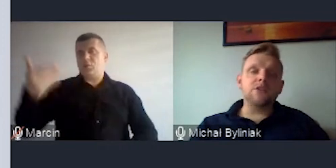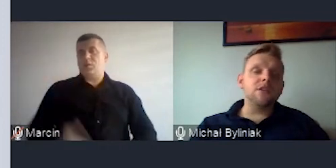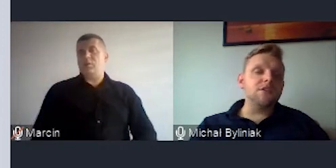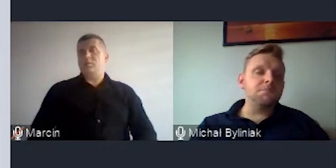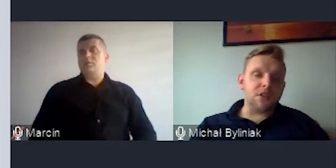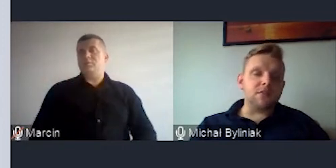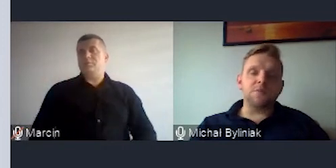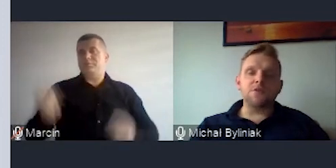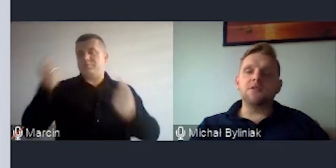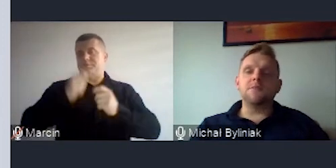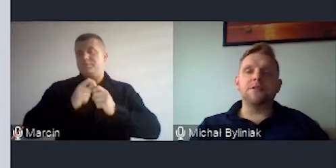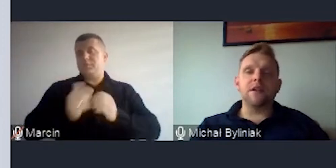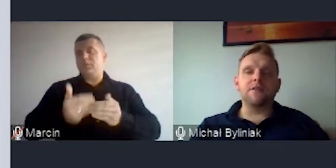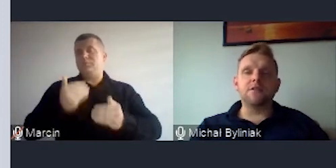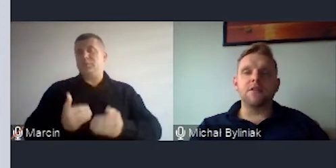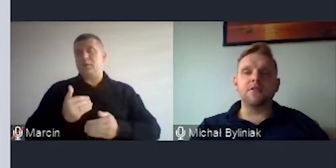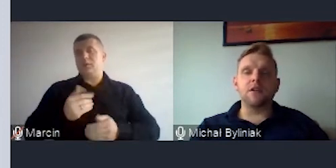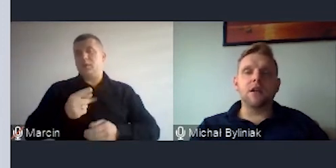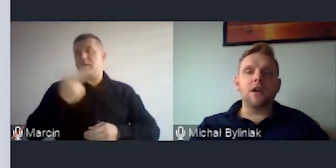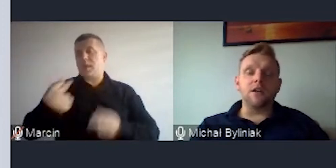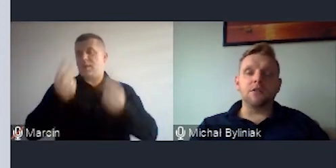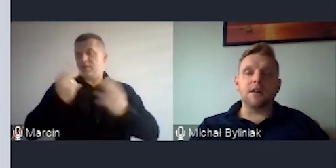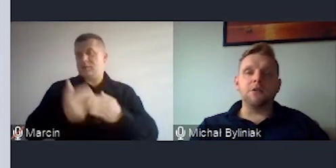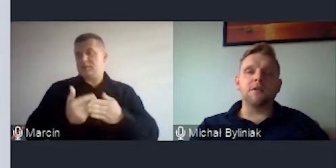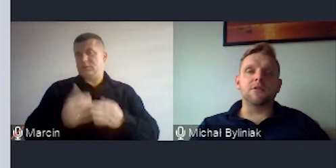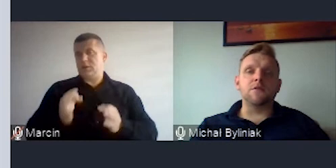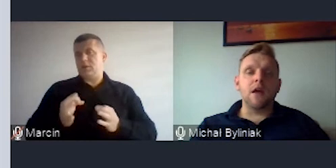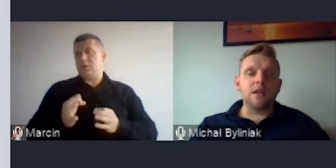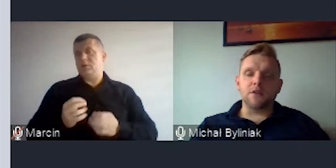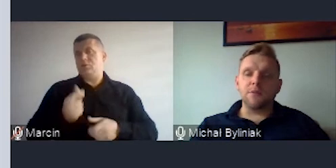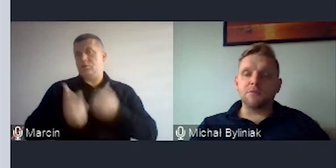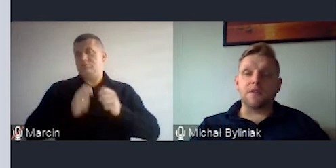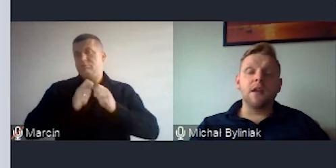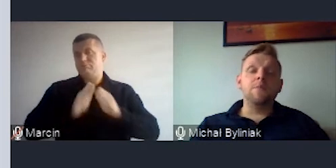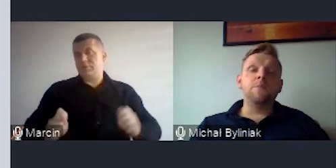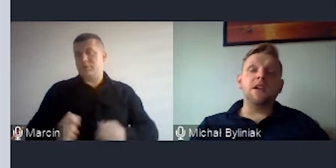to myślę, że przed rozpoczęciem tych najważniejszych i rozległych tematów zrobimy przerwę.